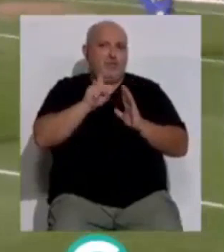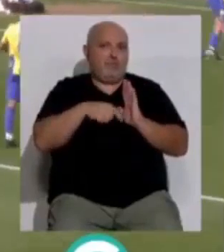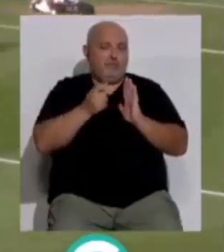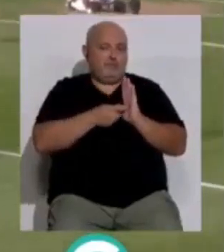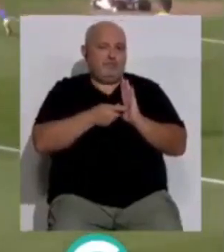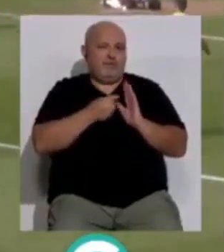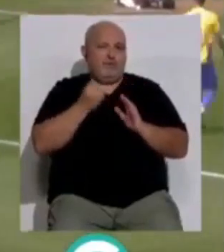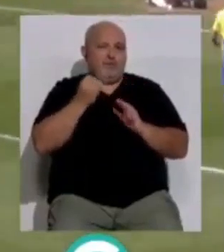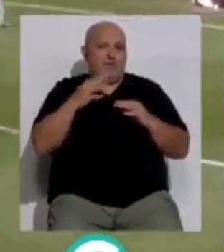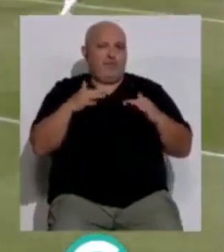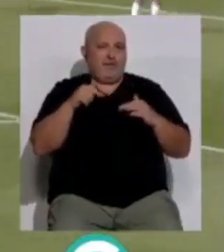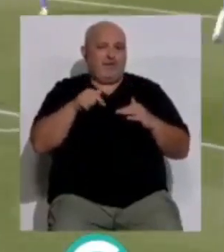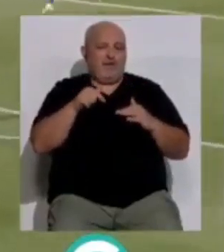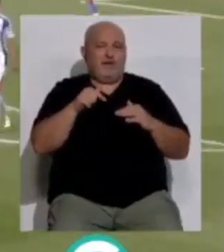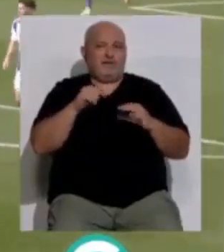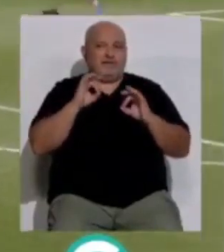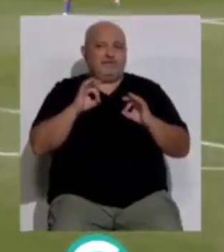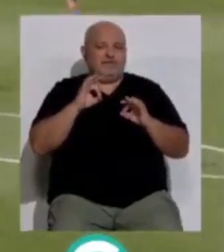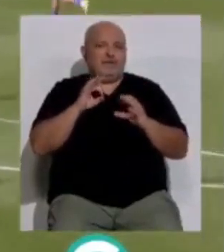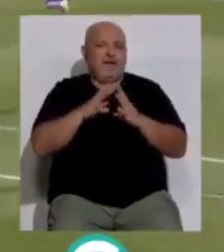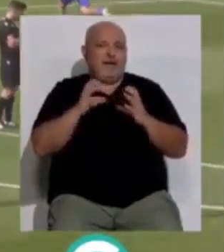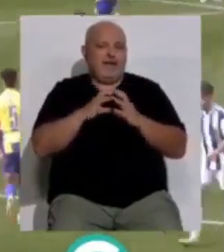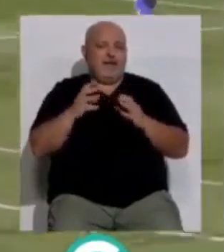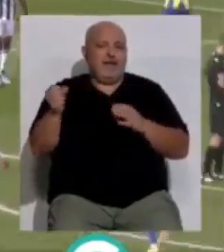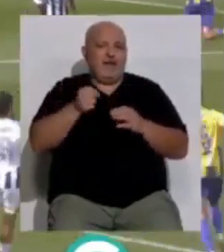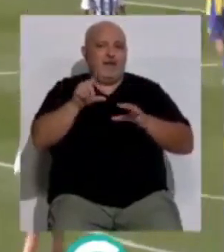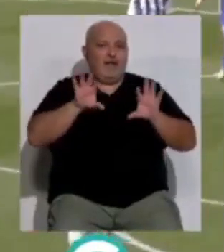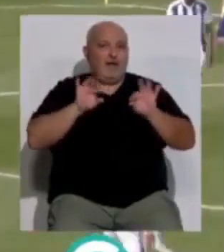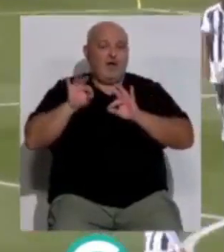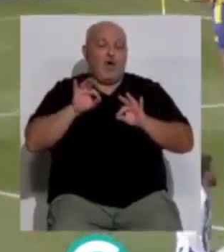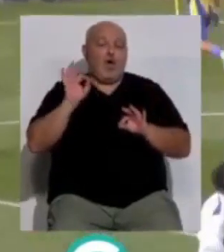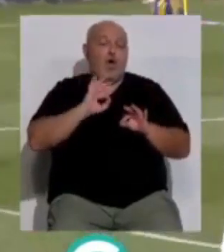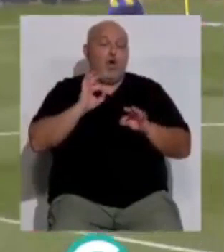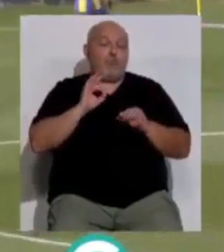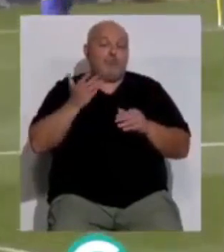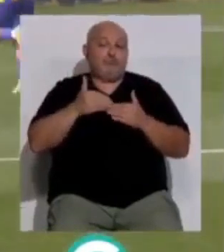hacer el partido Y estás esperando las nuevas incorporaciones o que realmente el entrenador